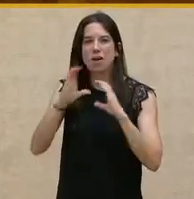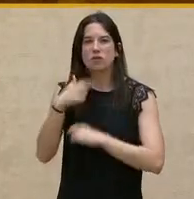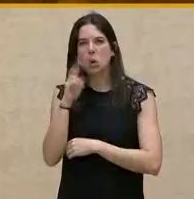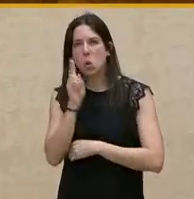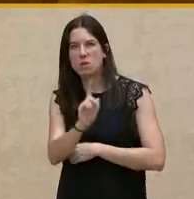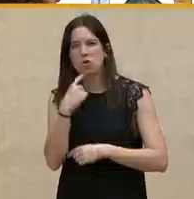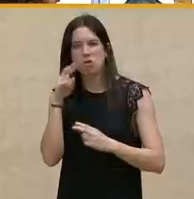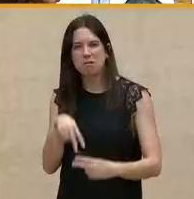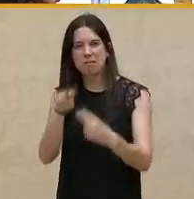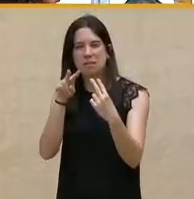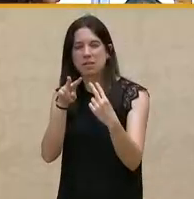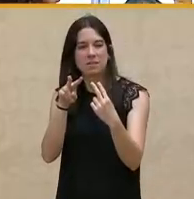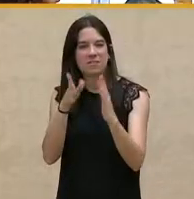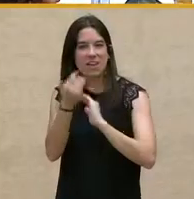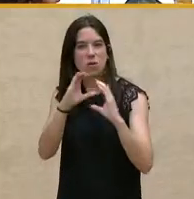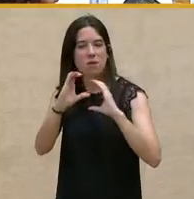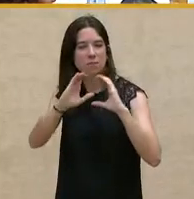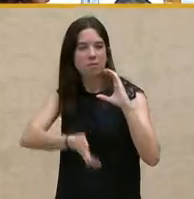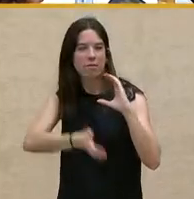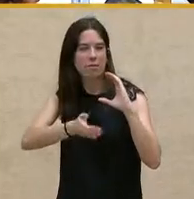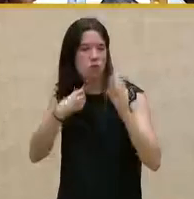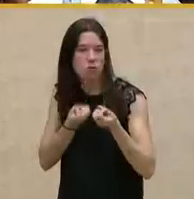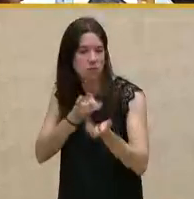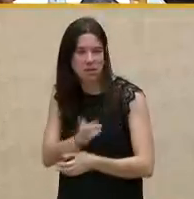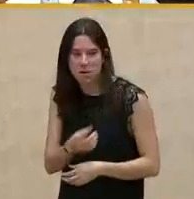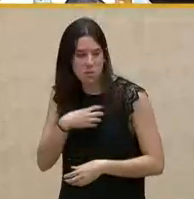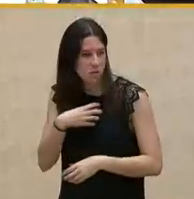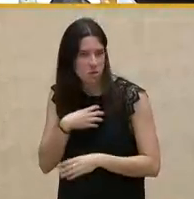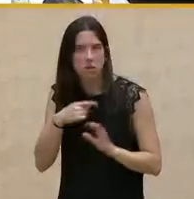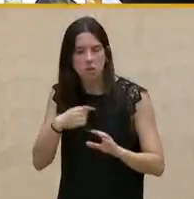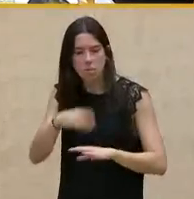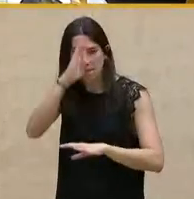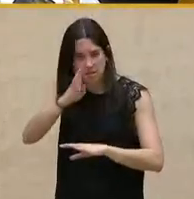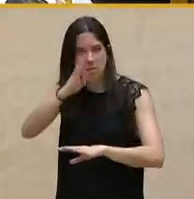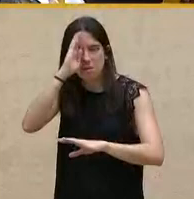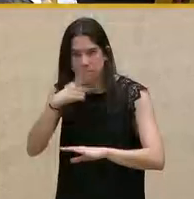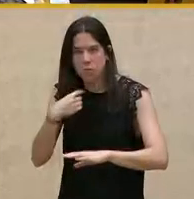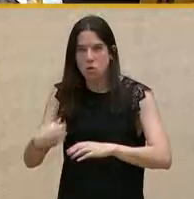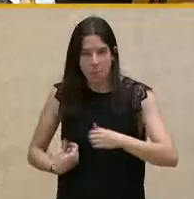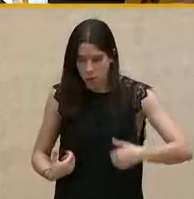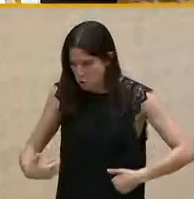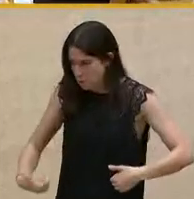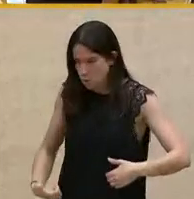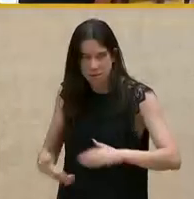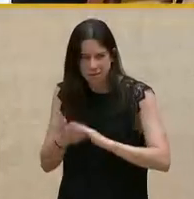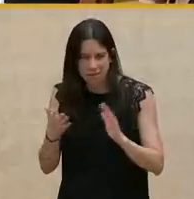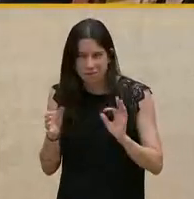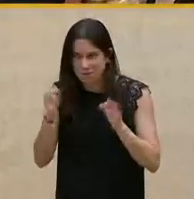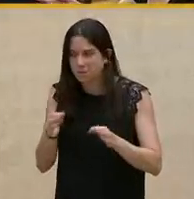vista no me expresaba. Y me seguía chocando, me iba dando golpes por todas partes. Y a los 15